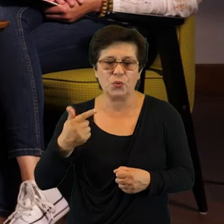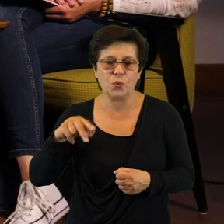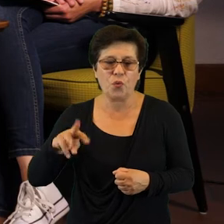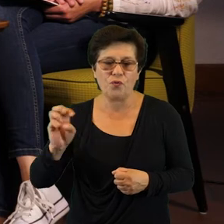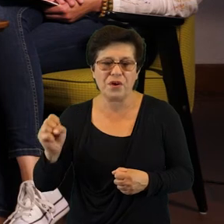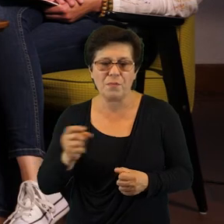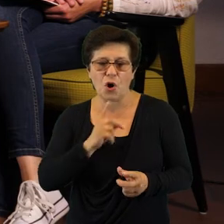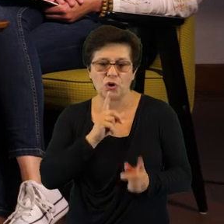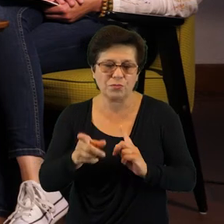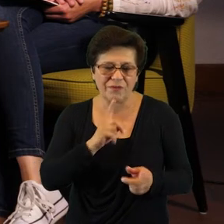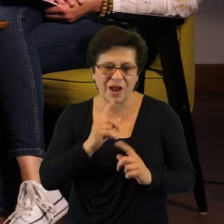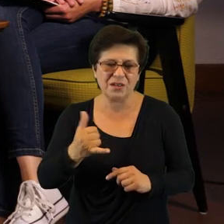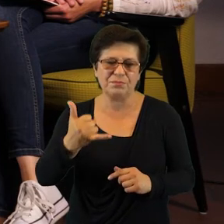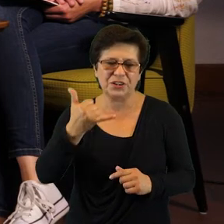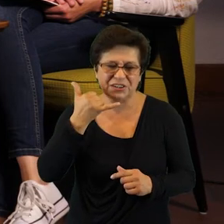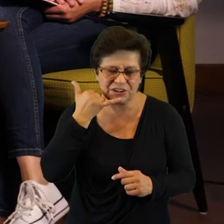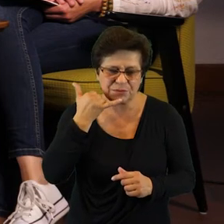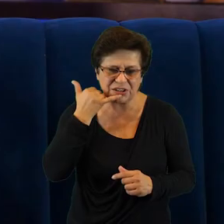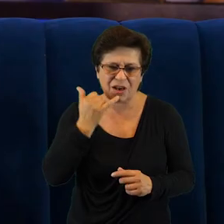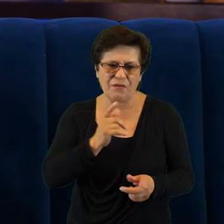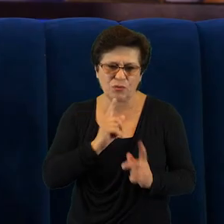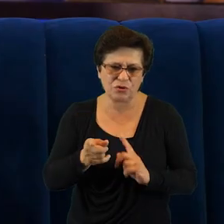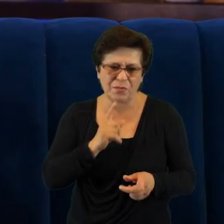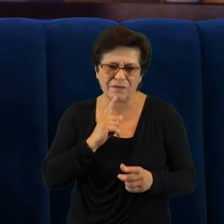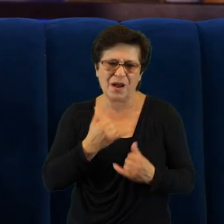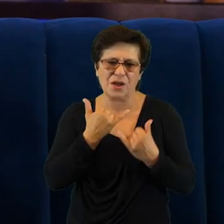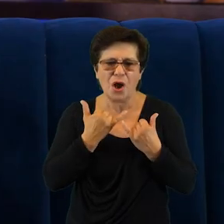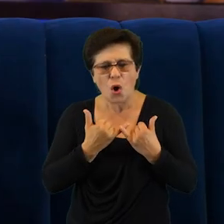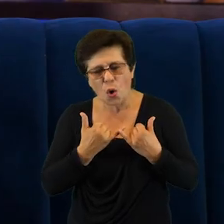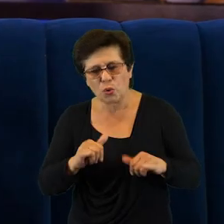po prostu żeby się ubawić, a później z tego lepili teksty.